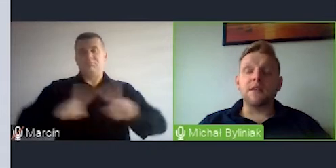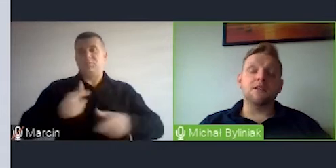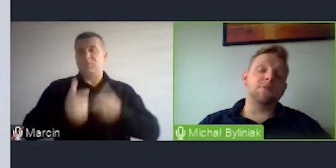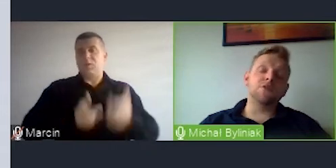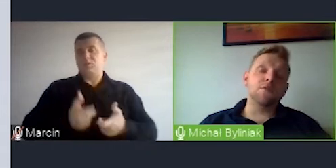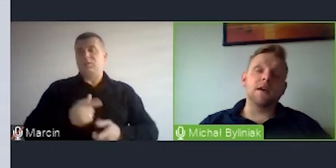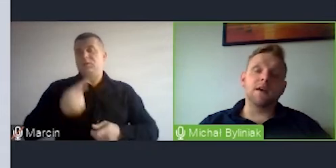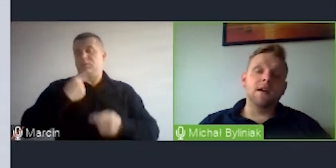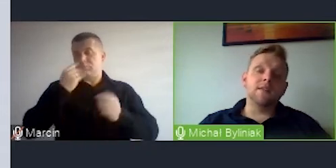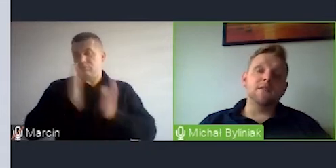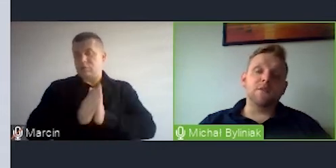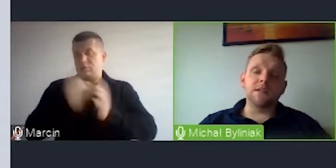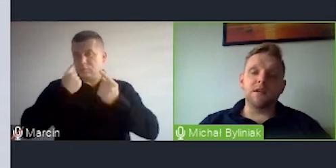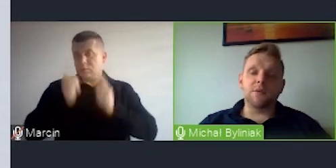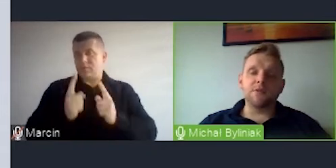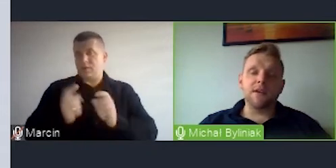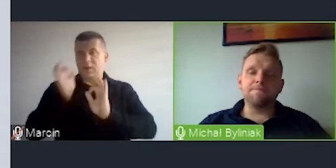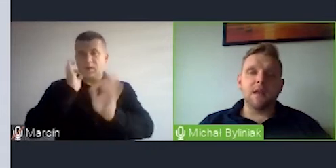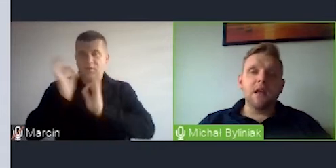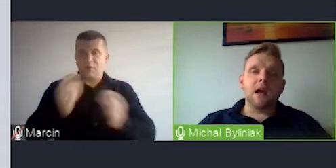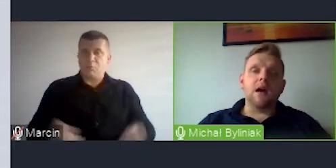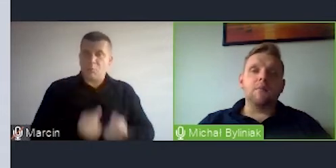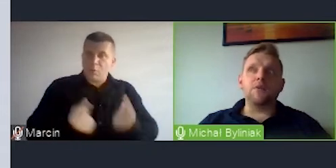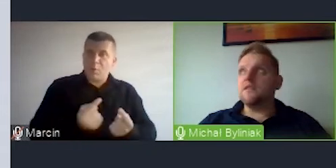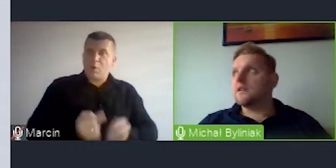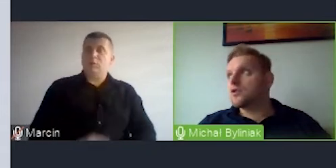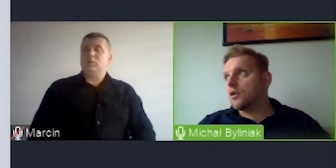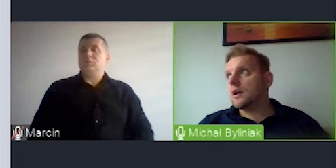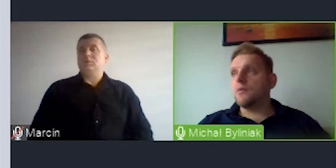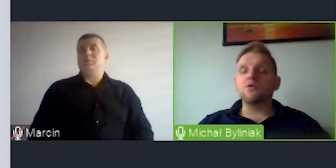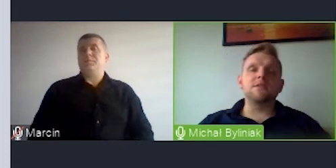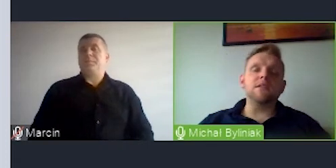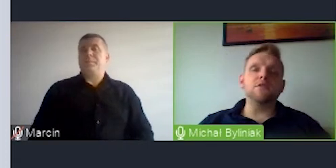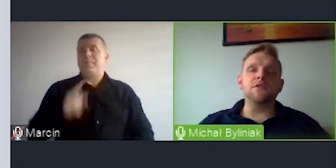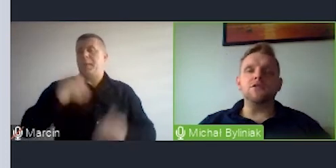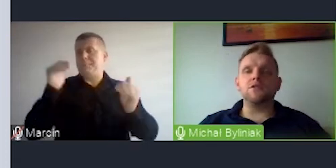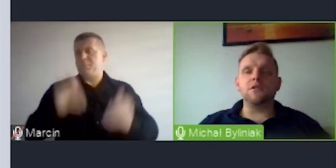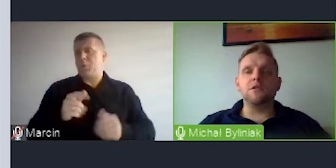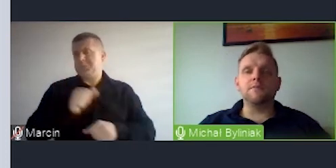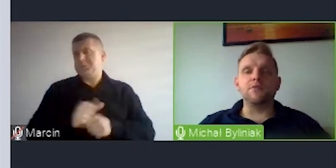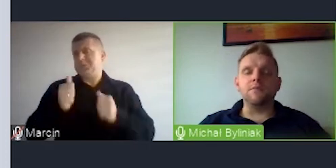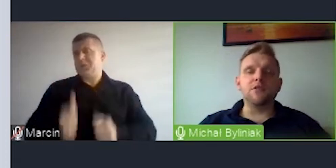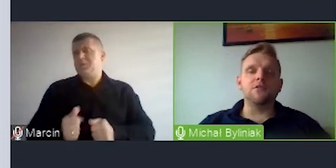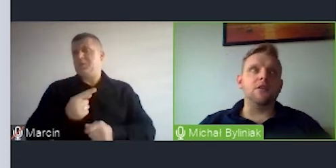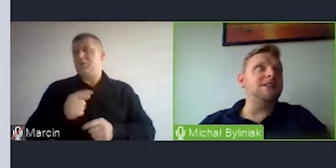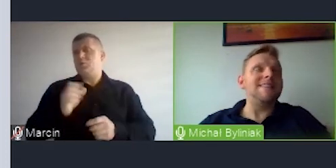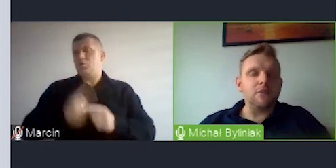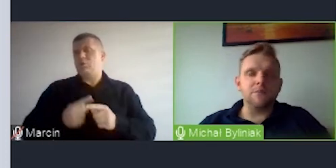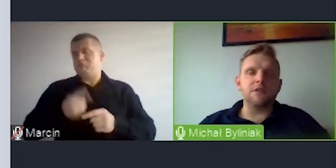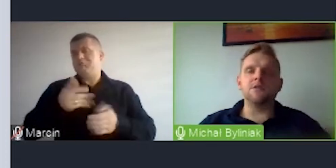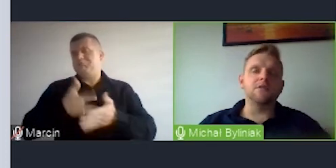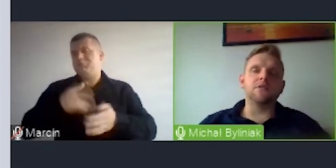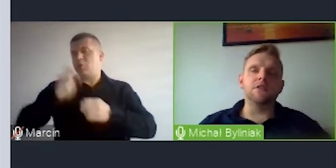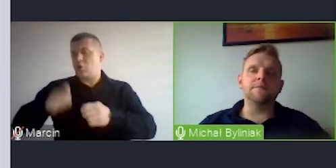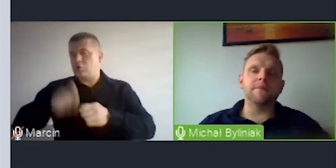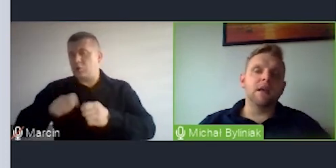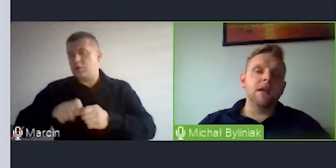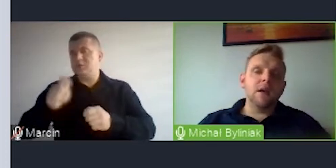Zwracacie proszę uwagę na informację i promocje, ponieważ ona może stanowić przedmiot kontroli i stanowi przedmiot kontroli.